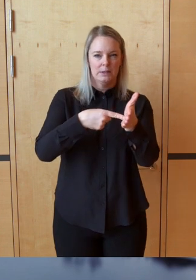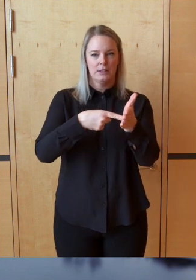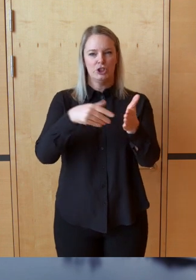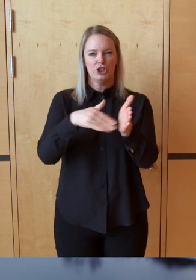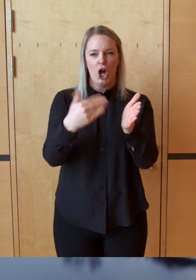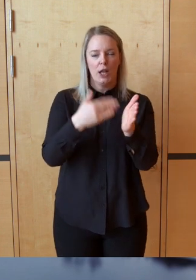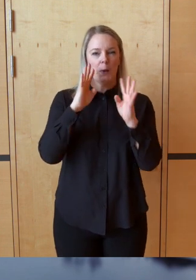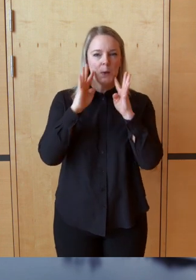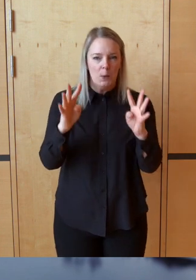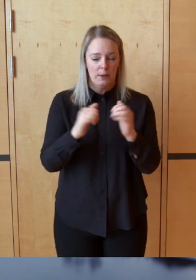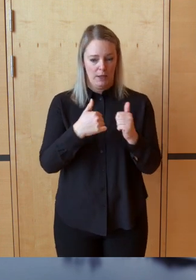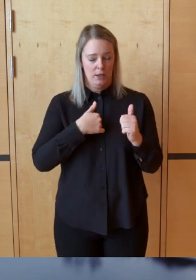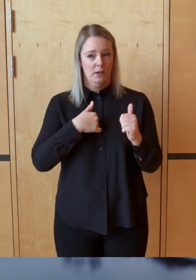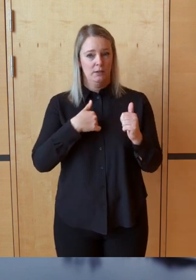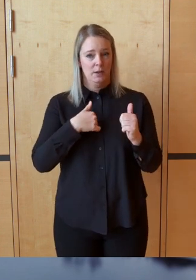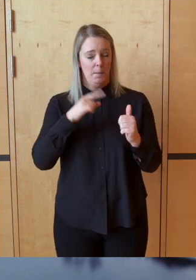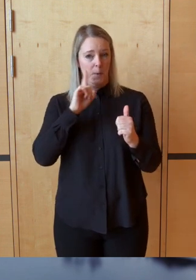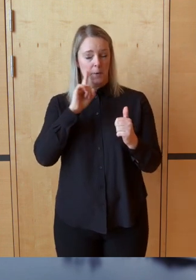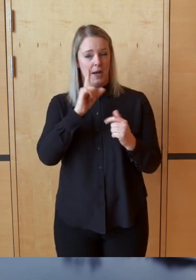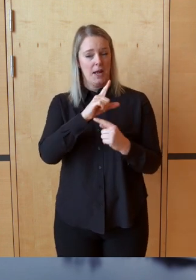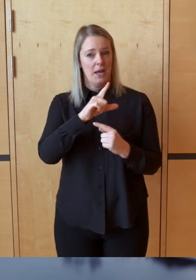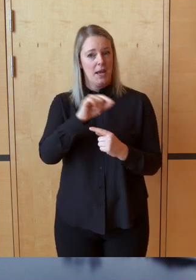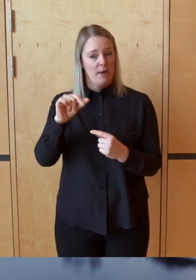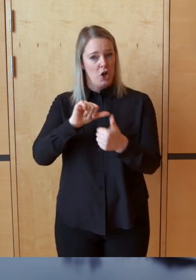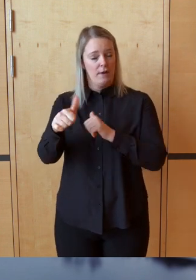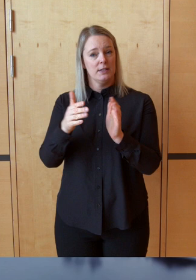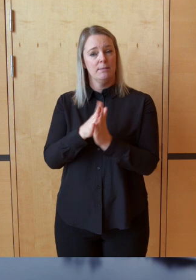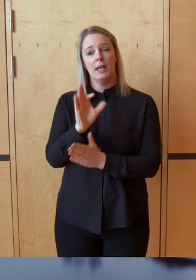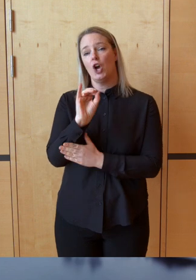Brukar ju faktiskt ibland vara överens med hans den här även den här gången